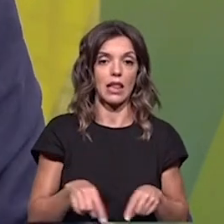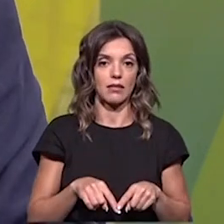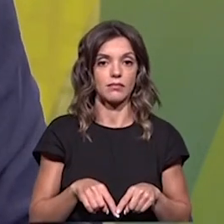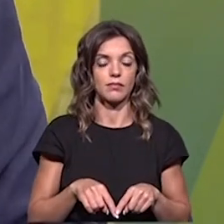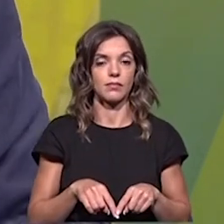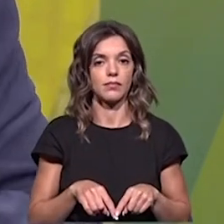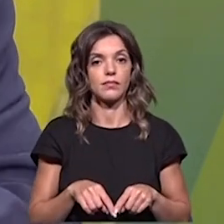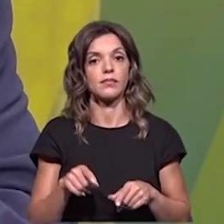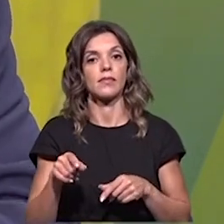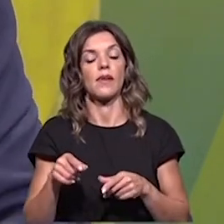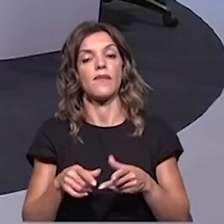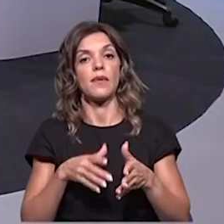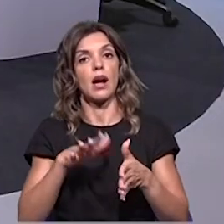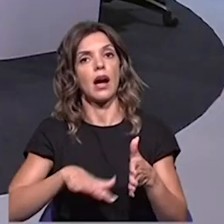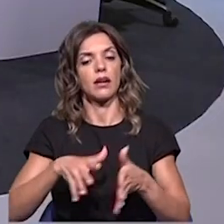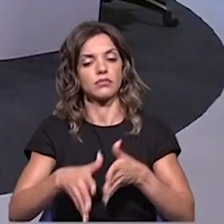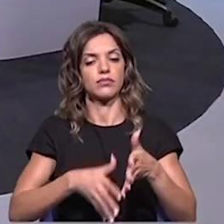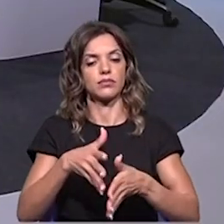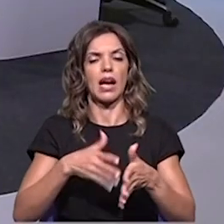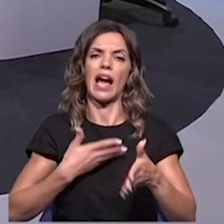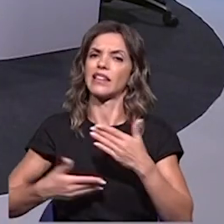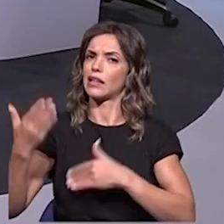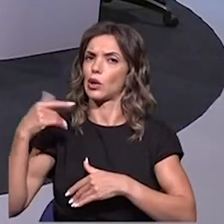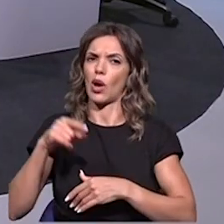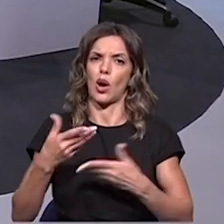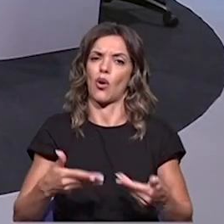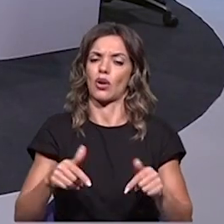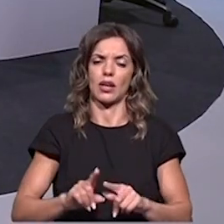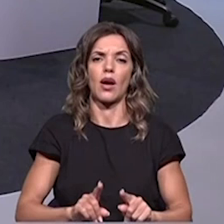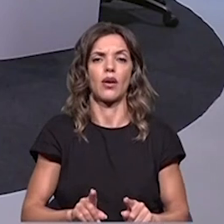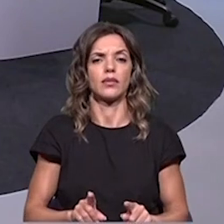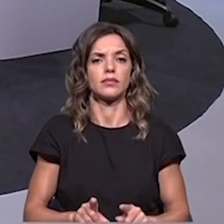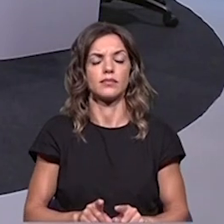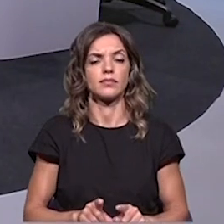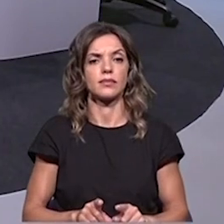MIGUEL PITA, ADN: Isso já é… antigamente. Antigamente é que se ouvia falar. É tudo antigamente… Isso já não é falado, mas é verdade.